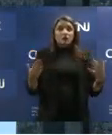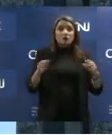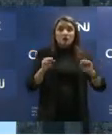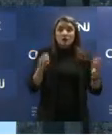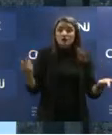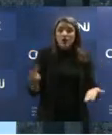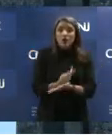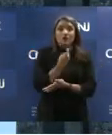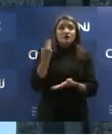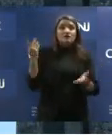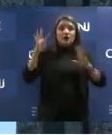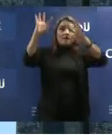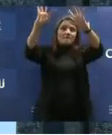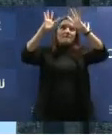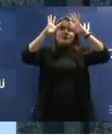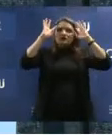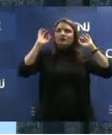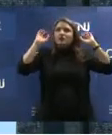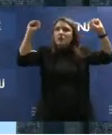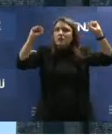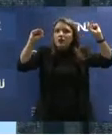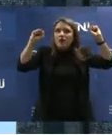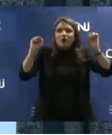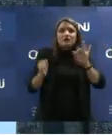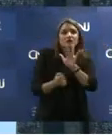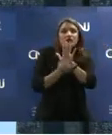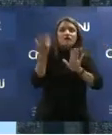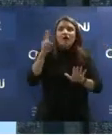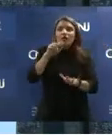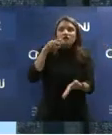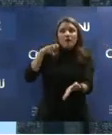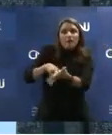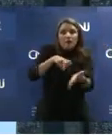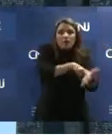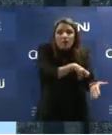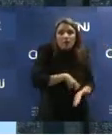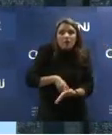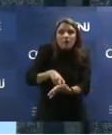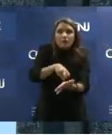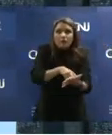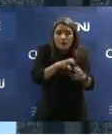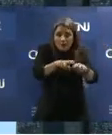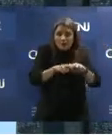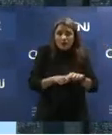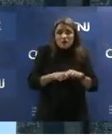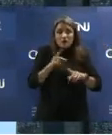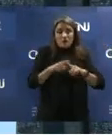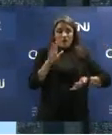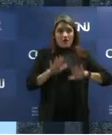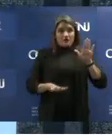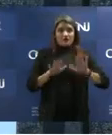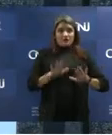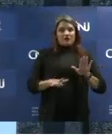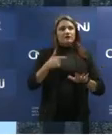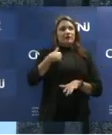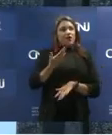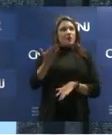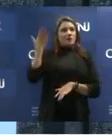Muitos tribunais seriam punidos por isso, porque às vezes, lá, quando eu funcionava na turma do Supremo Tribunal Federal